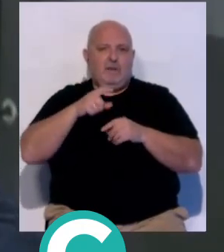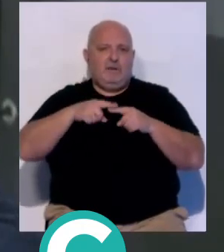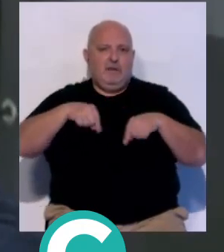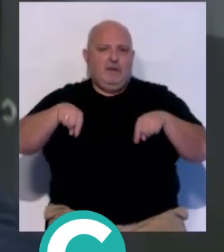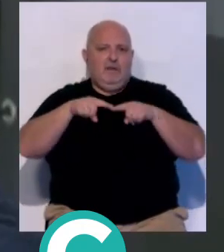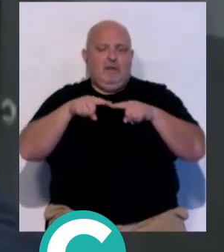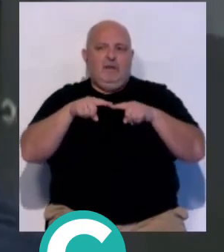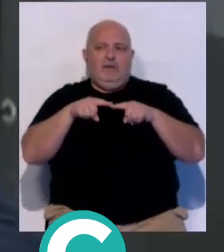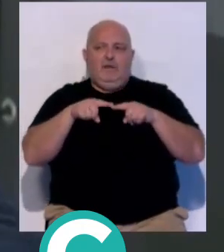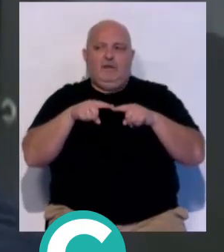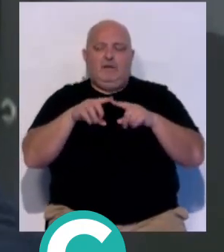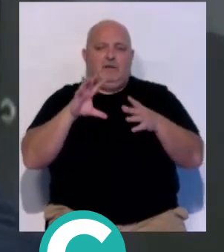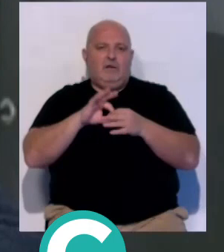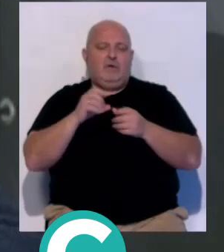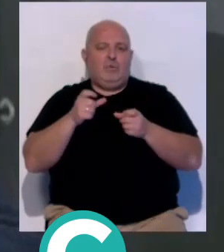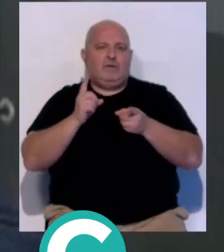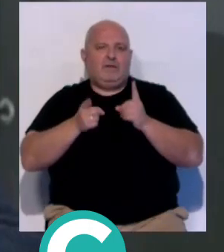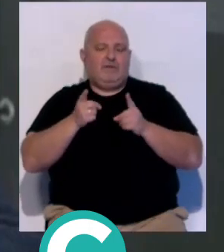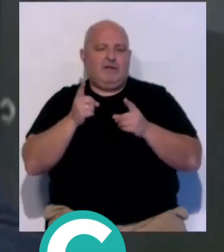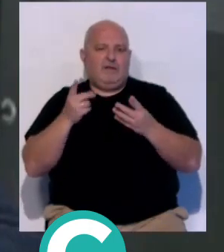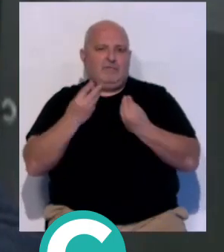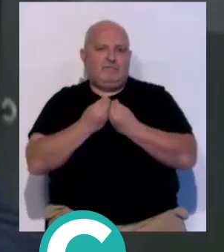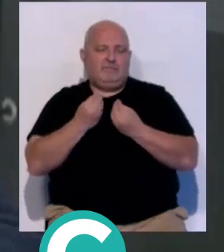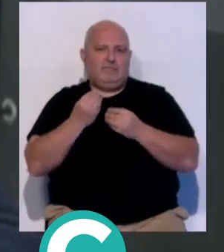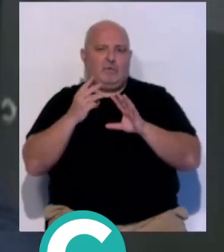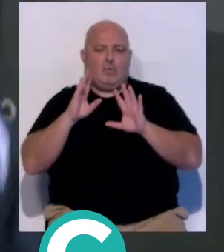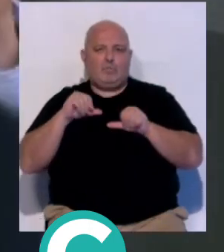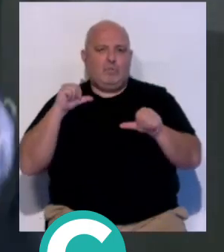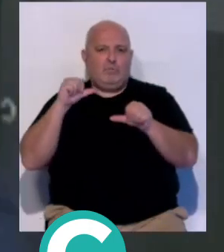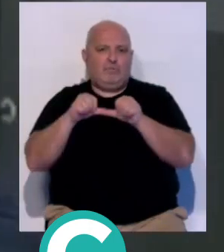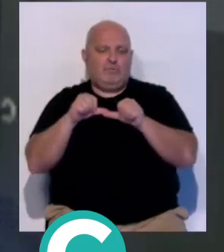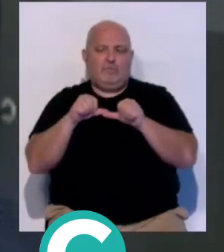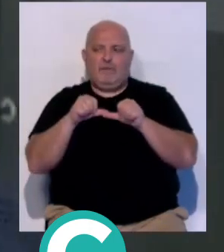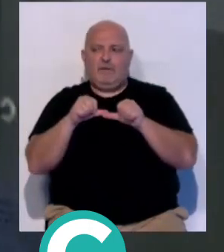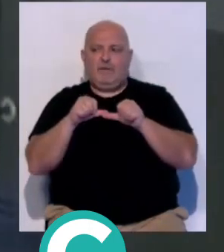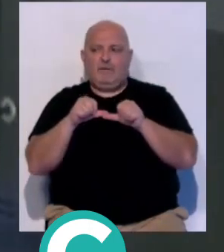sobre todo por la junta directiva que última de los últimos años que bueno Está muy importante que